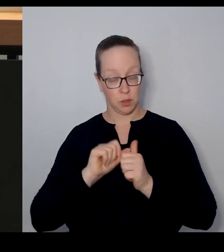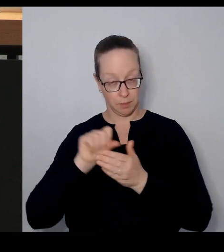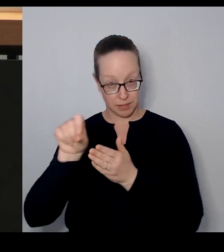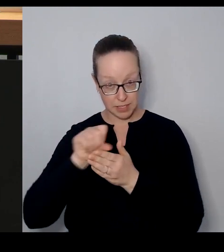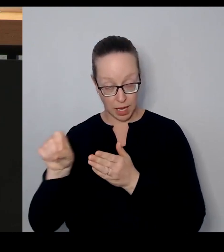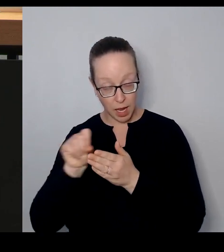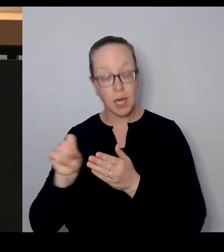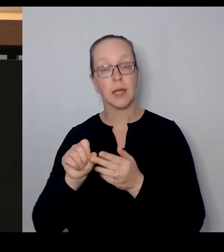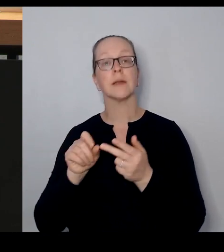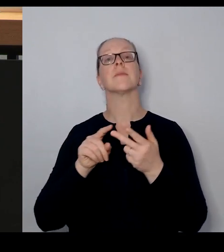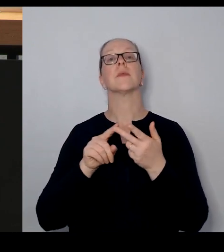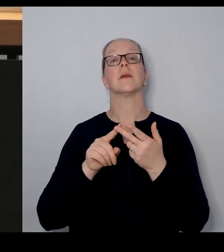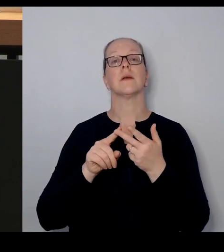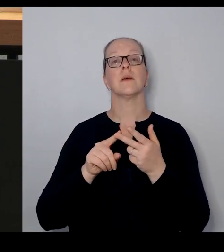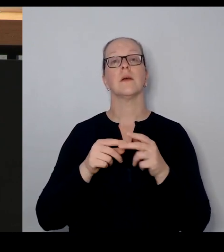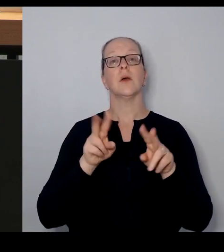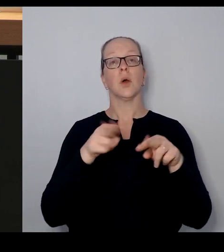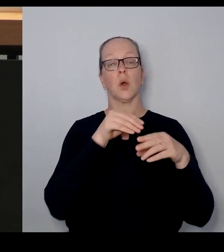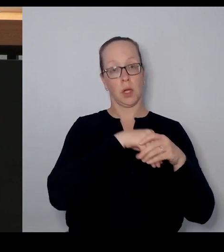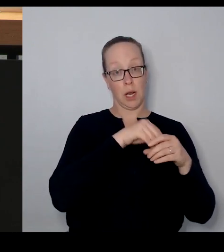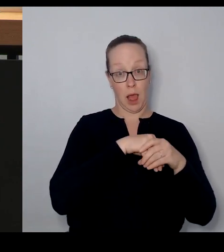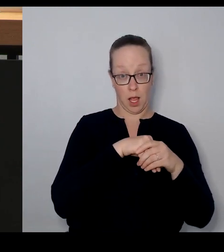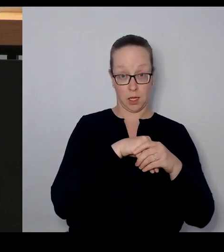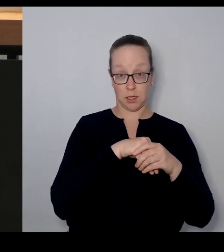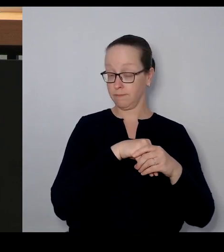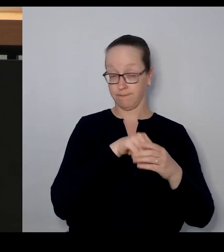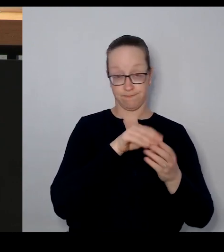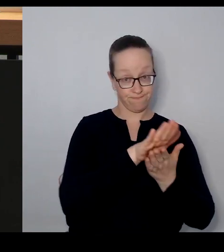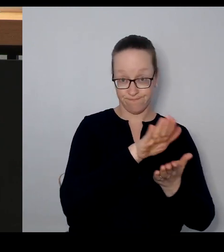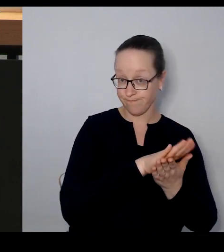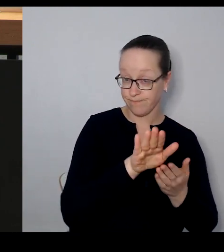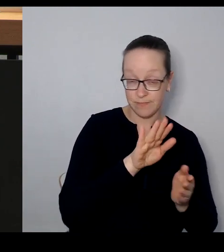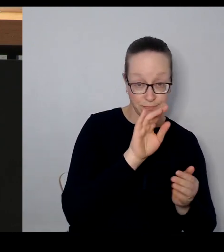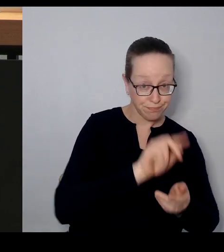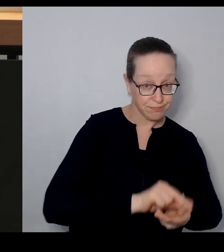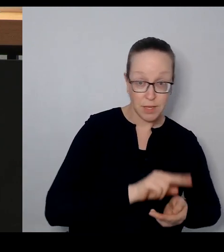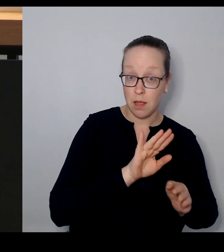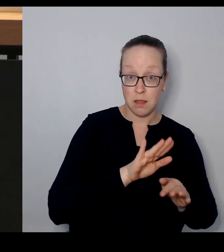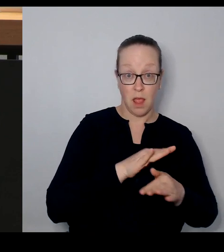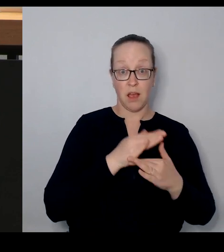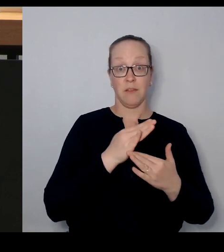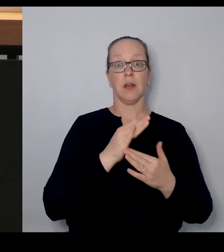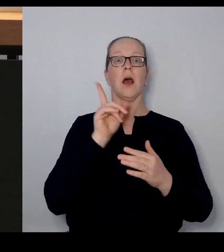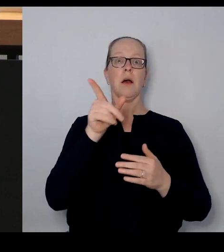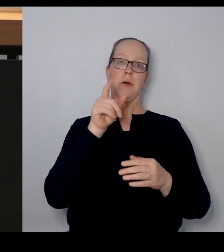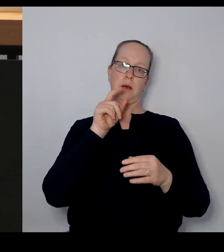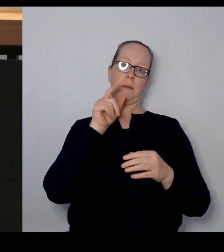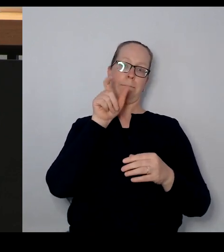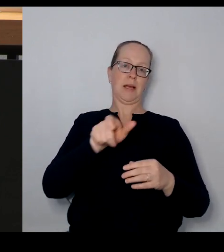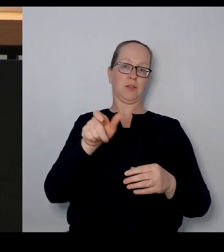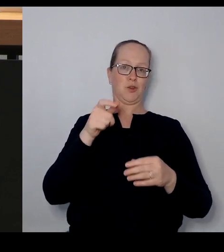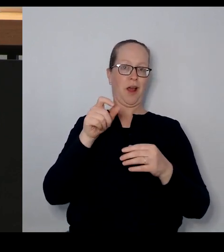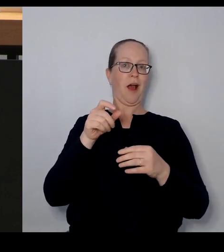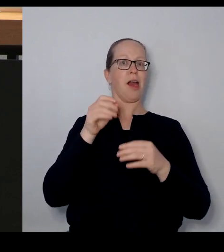Das sind natürlich Parameter, die für sich gesehen alle richtig sind, aber genau die Schwierigkeit aufweisen vor der